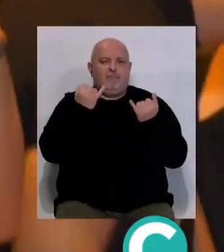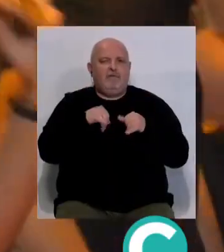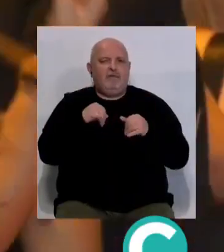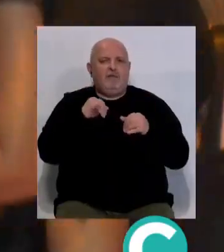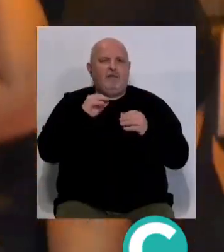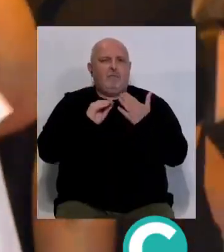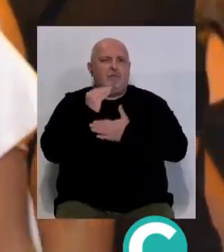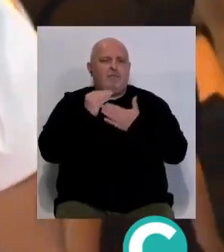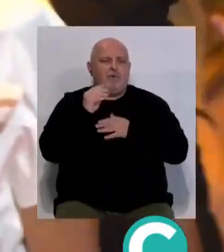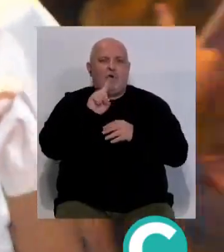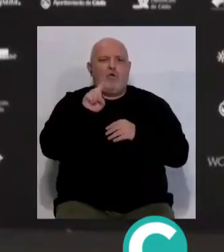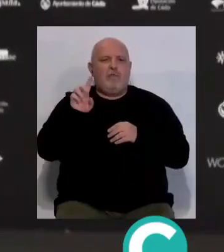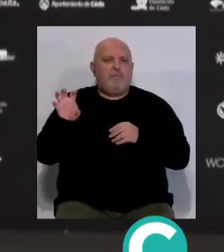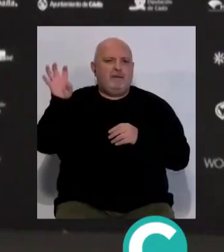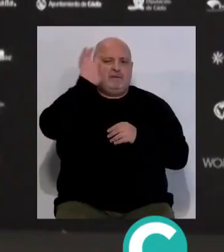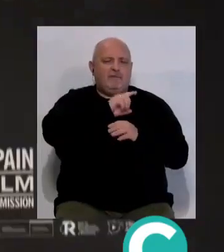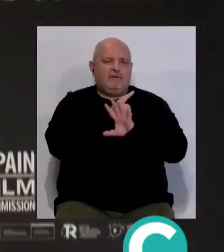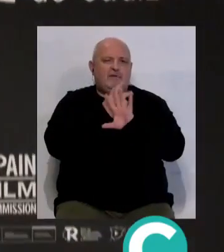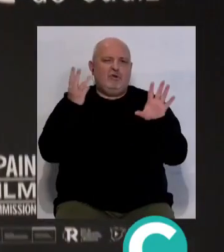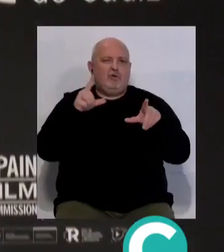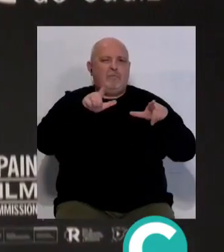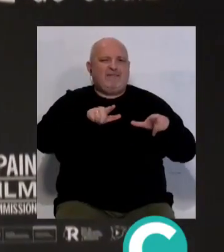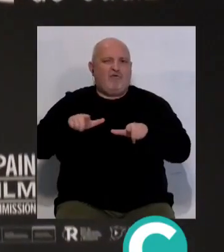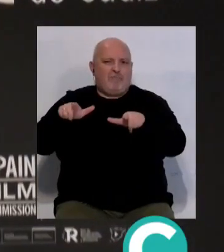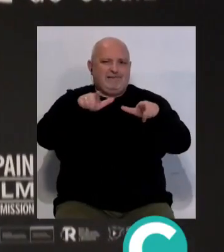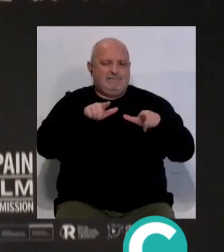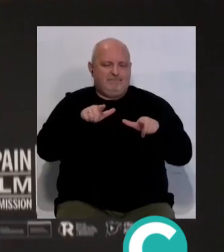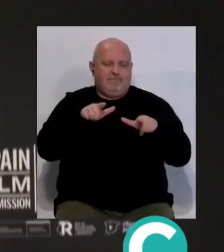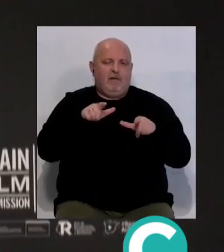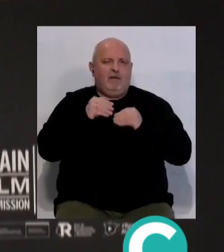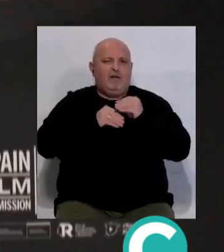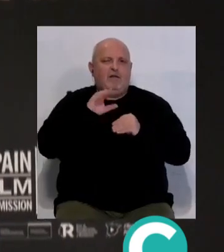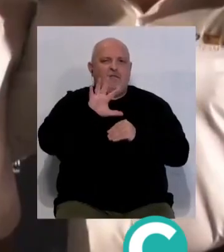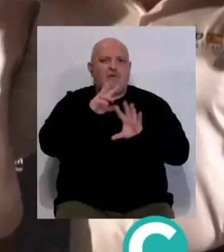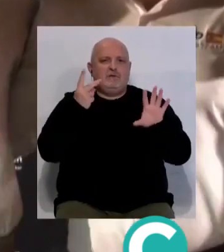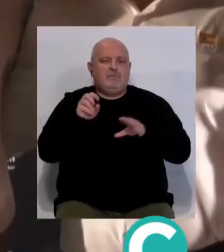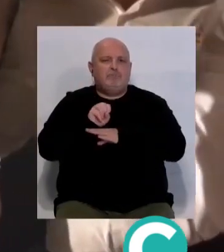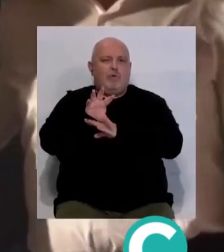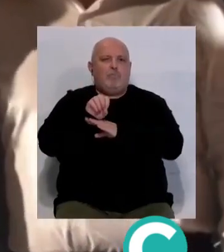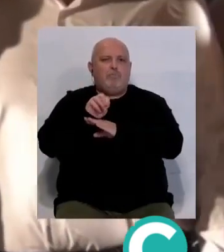producciones de 11 países y 18 plataformas donde Se realizaron 57 proyecciones y se vendieron un